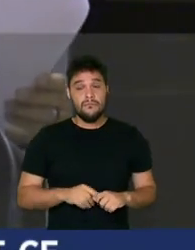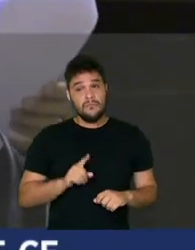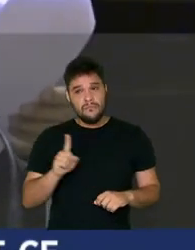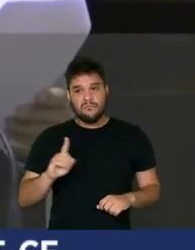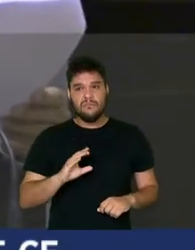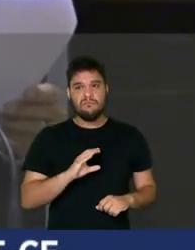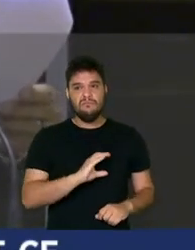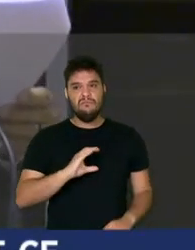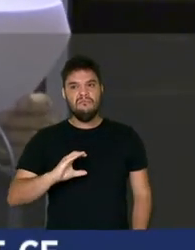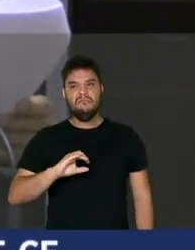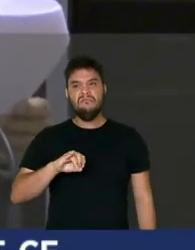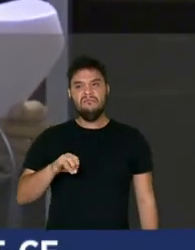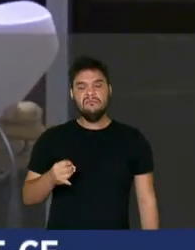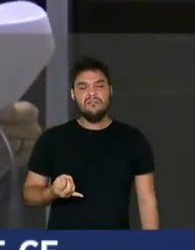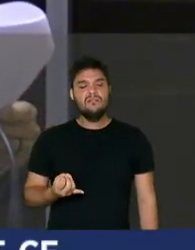EM ANÁLISE. NA COMISSÃO DE CONSTITUIÇÃO E JUSTIÇA E DE